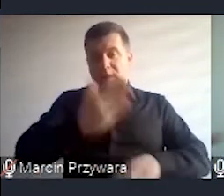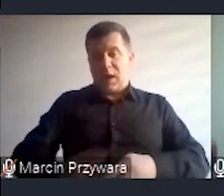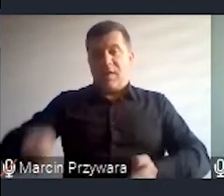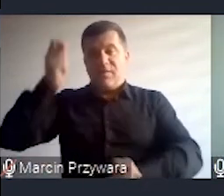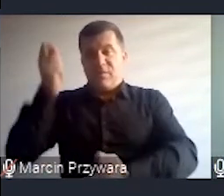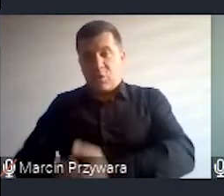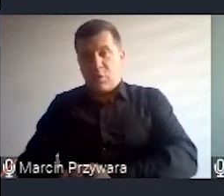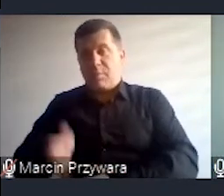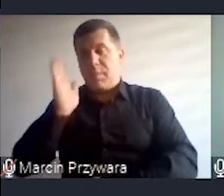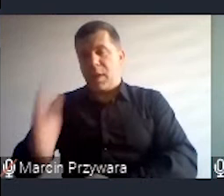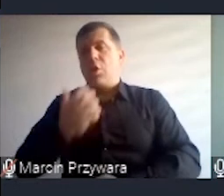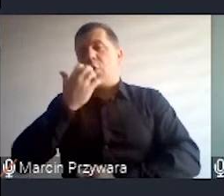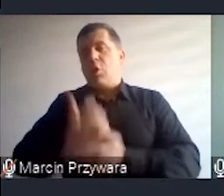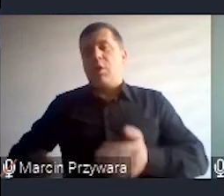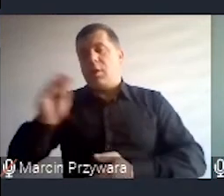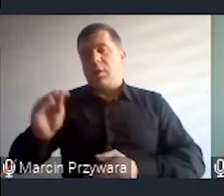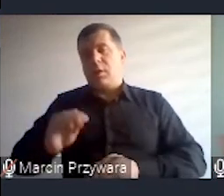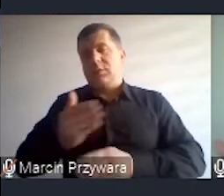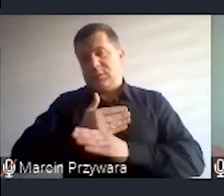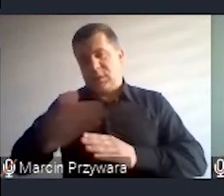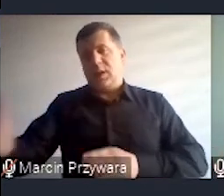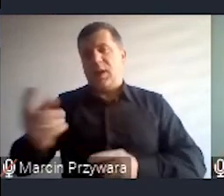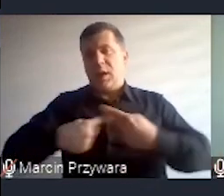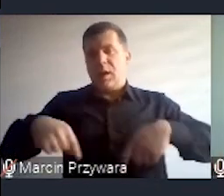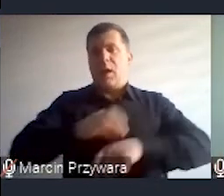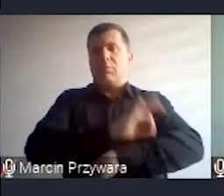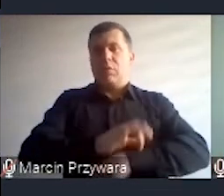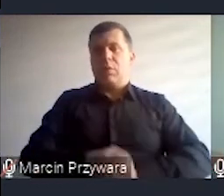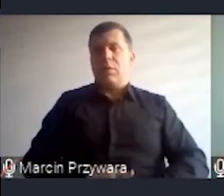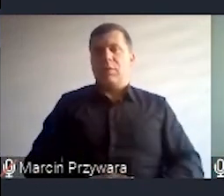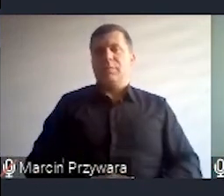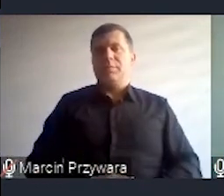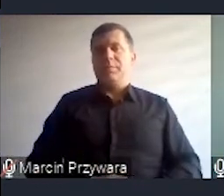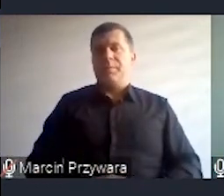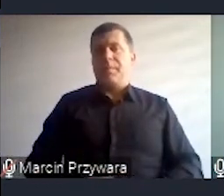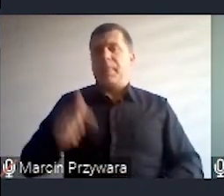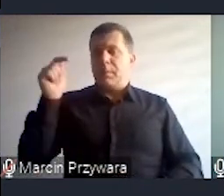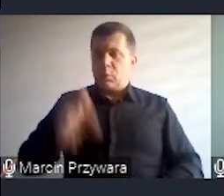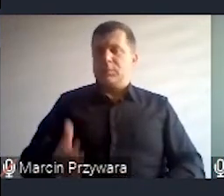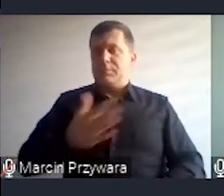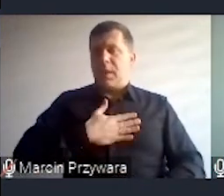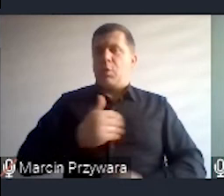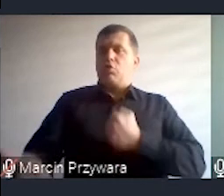i będę korzystać jeszcze w ramach realizacji projektu. I to jest dopuszczalne. Znów musze mieć dowód na to,